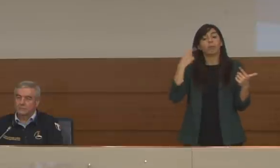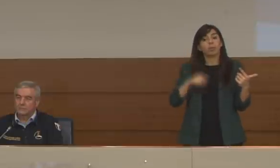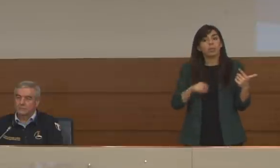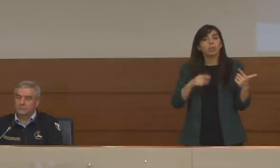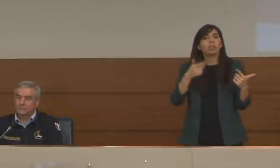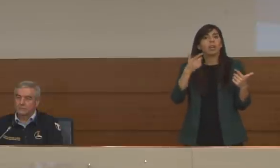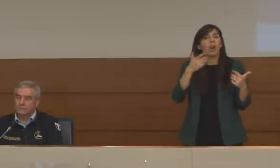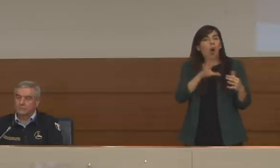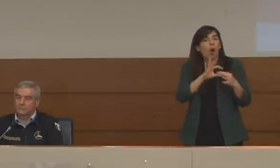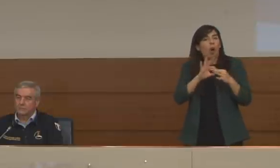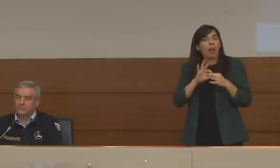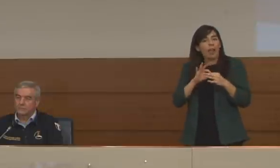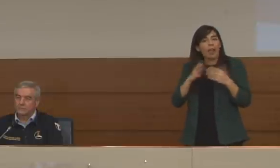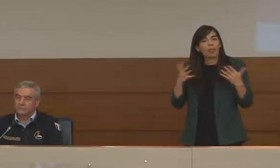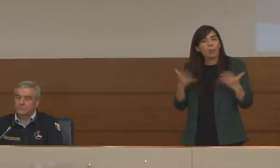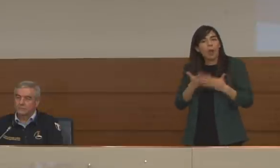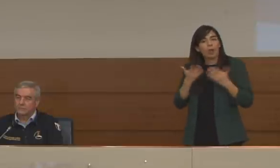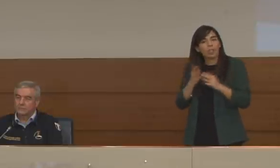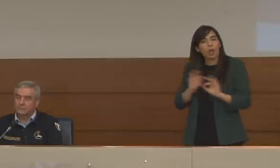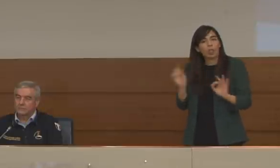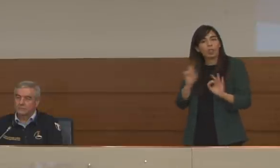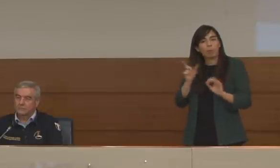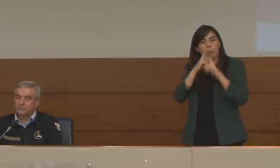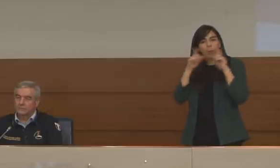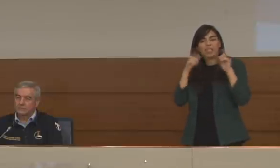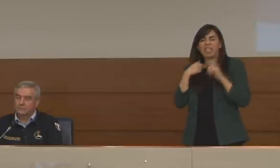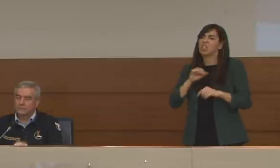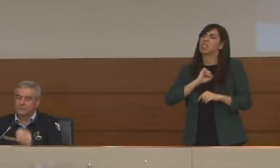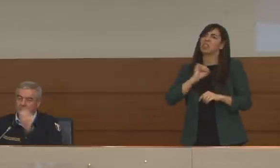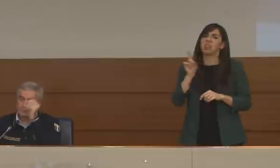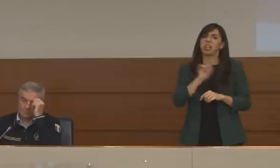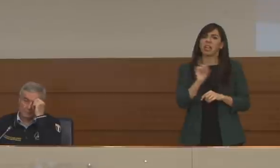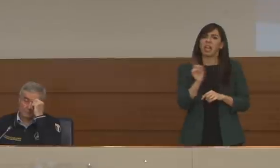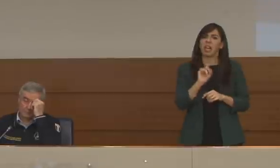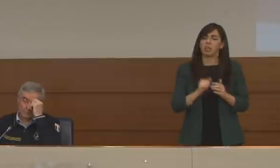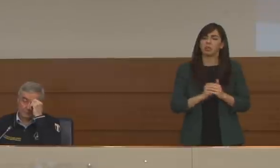una indisponibilità di queste mascherine. Si sta trovando il modo migliore